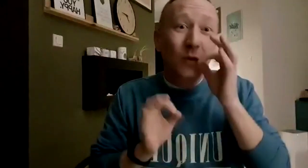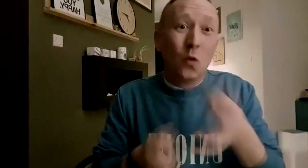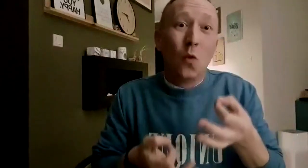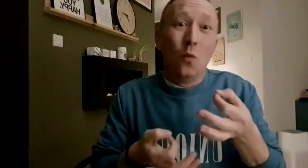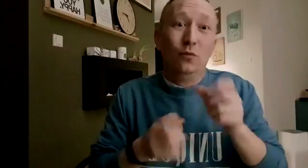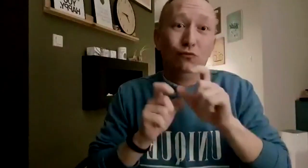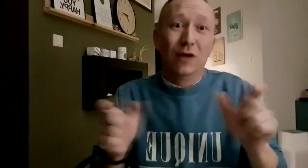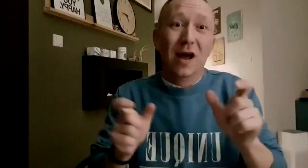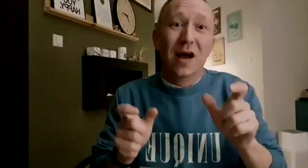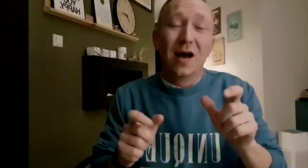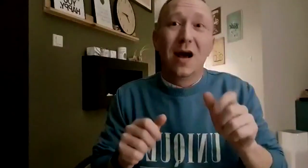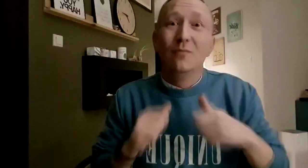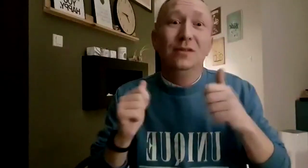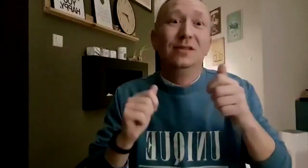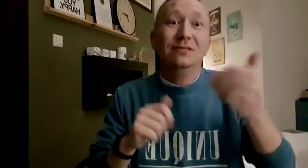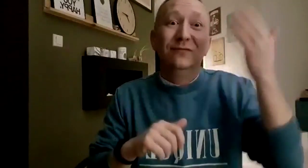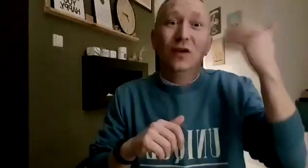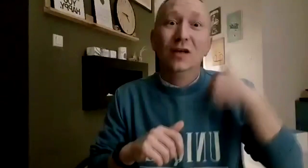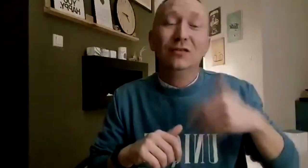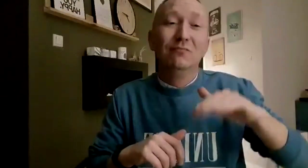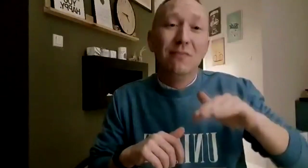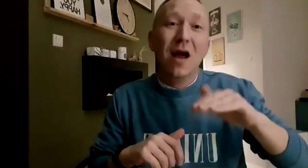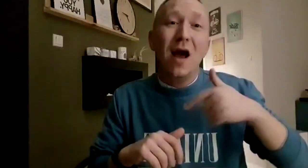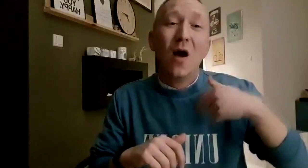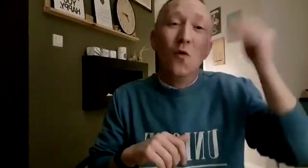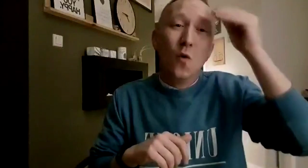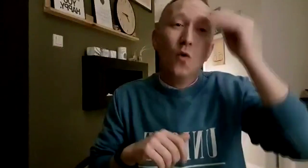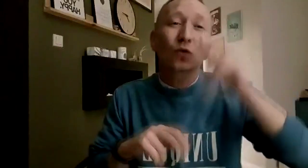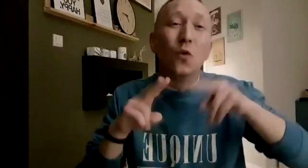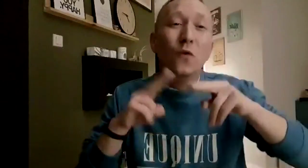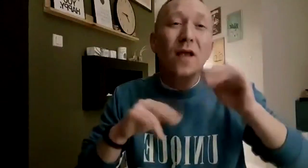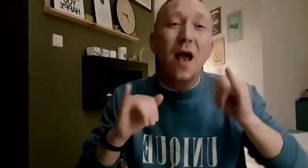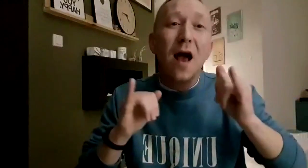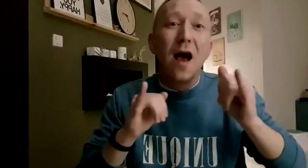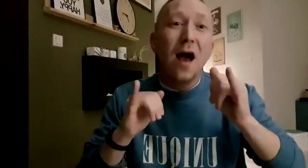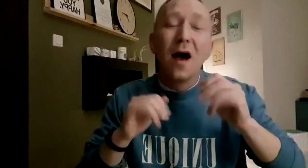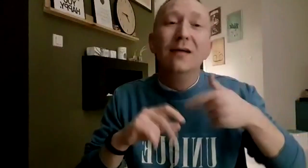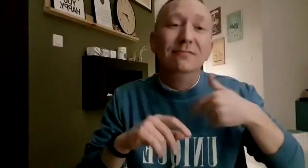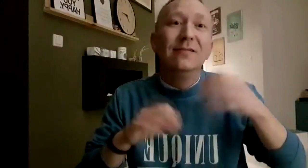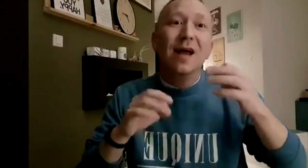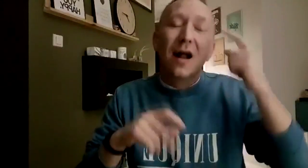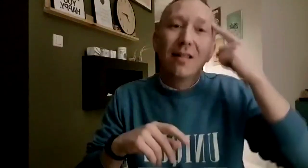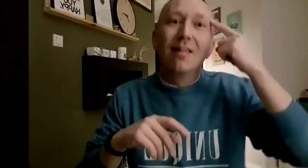To jest dobry czas, aby sobie przypomnieć z dzieciństwa, jak musiałem sobie poradzić z gotowaniem,